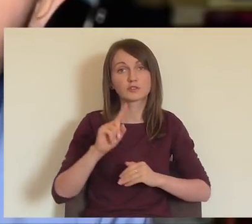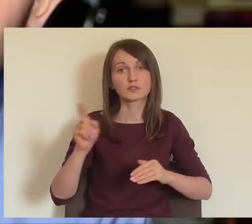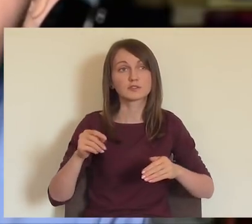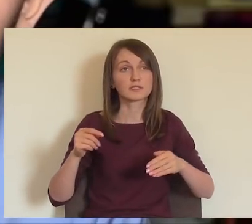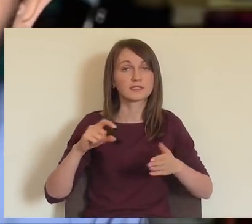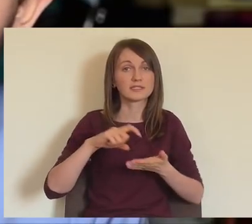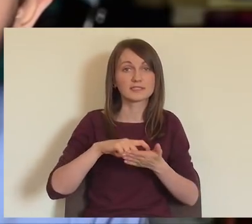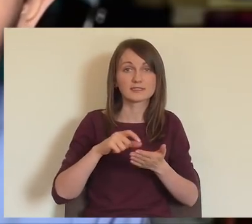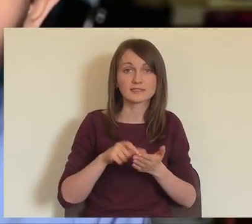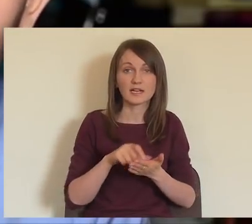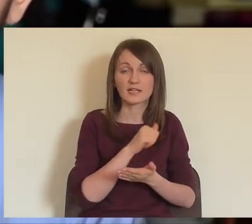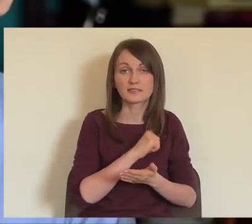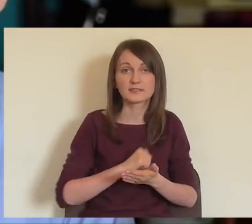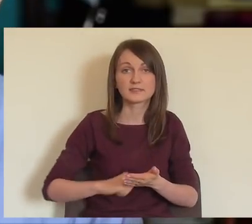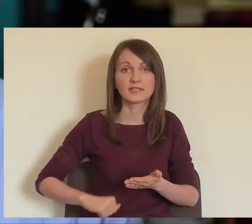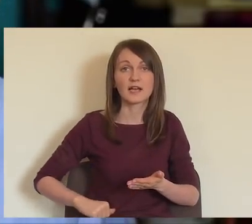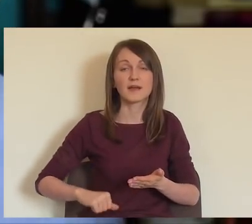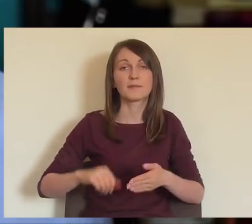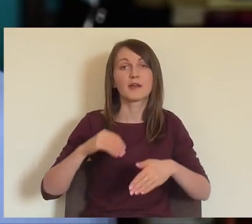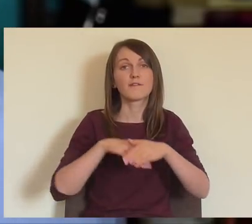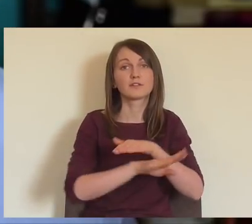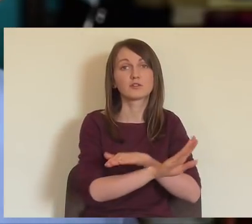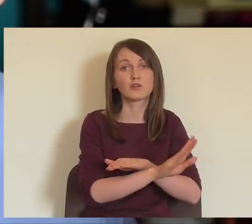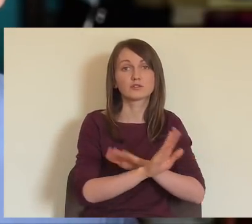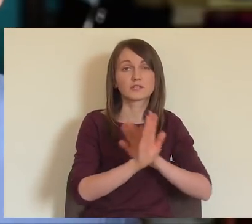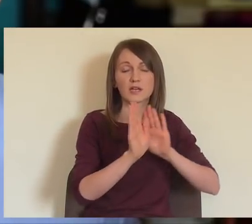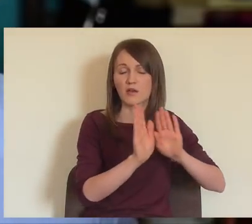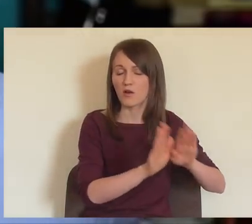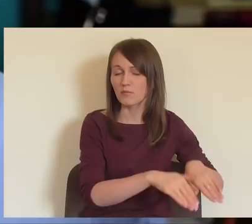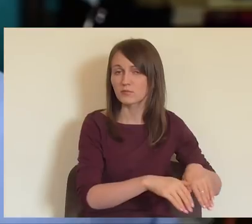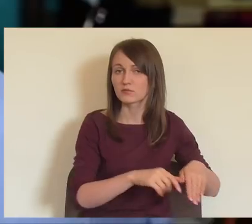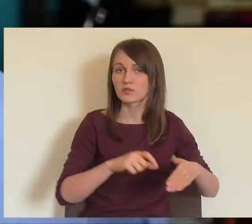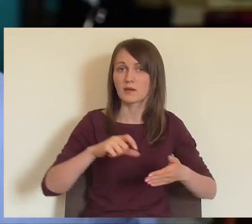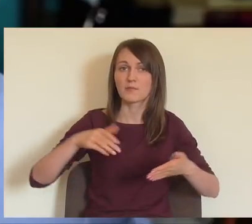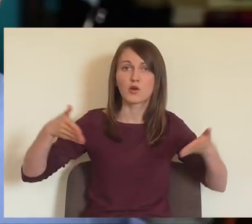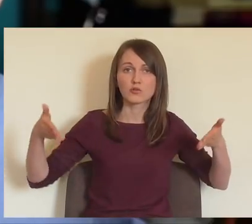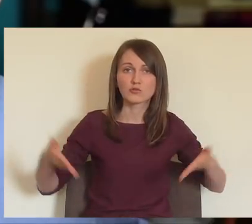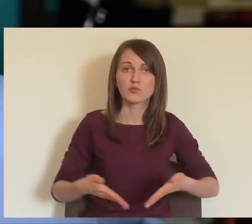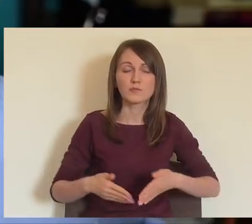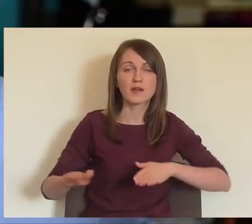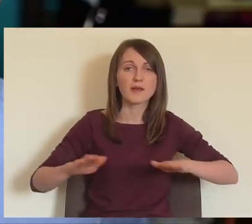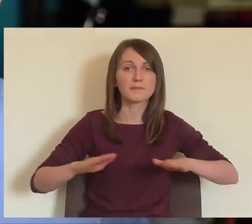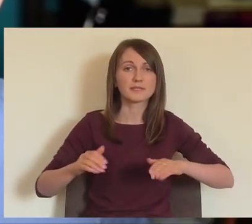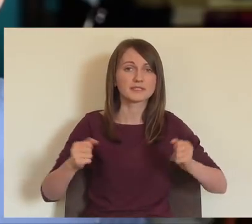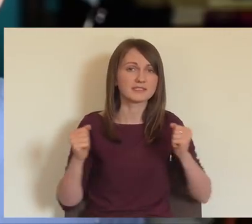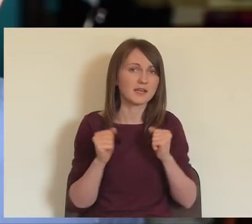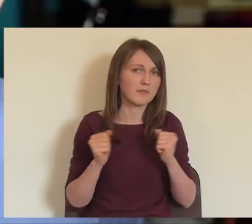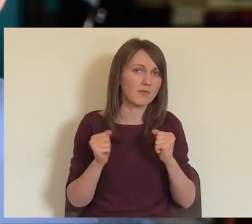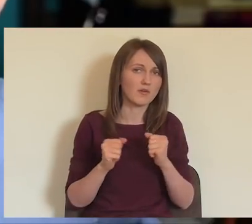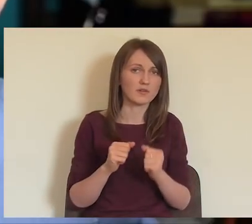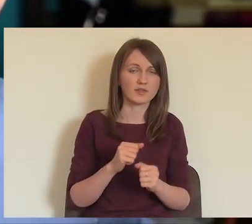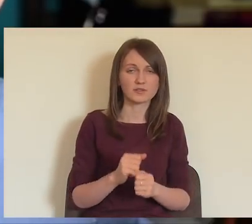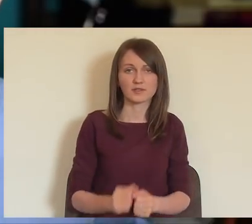I pytanie, gdzie dalej z Nim idę, gdzie mnie prowadzi. Inni widzą, jak ja opuszczam to miejsce przelęknienia, miejsce strachu